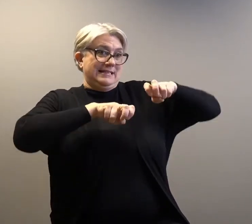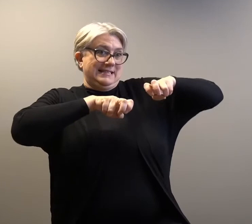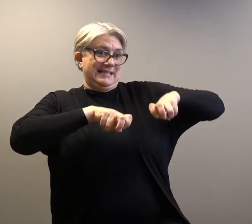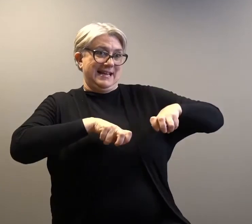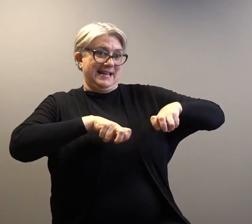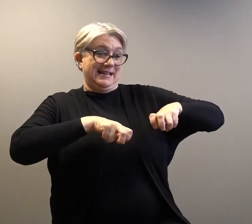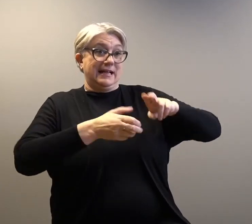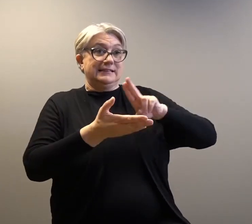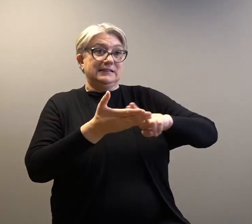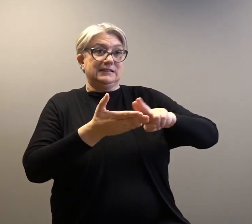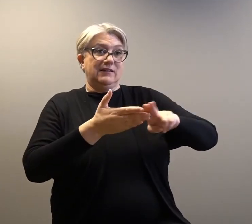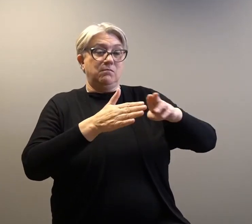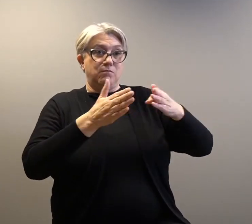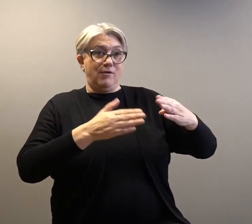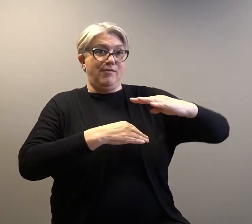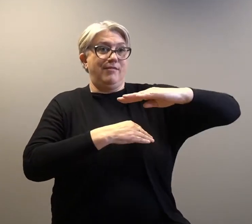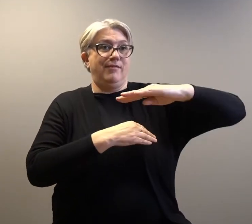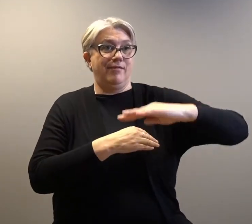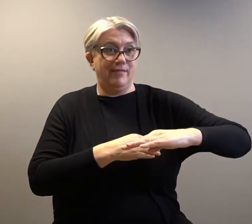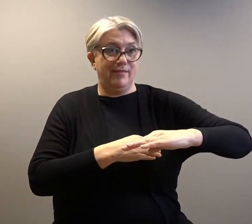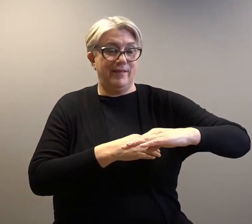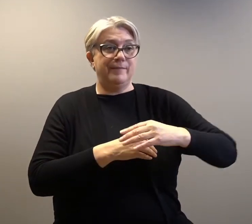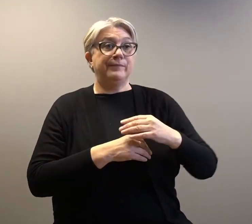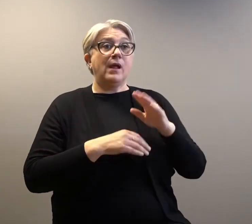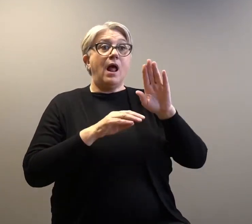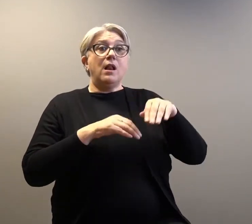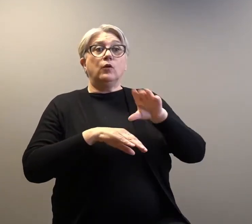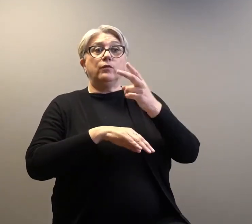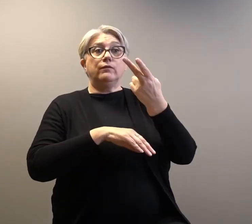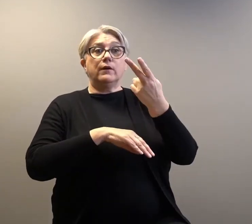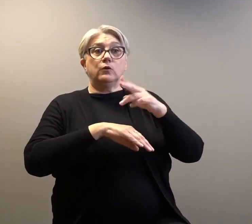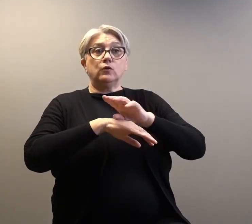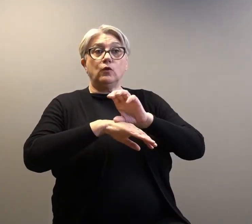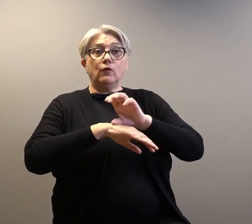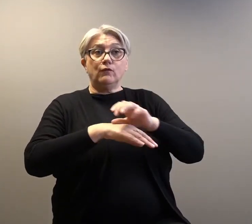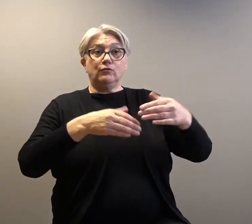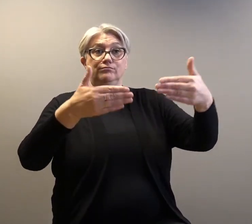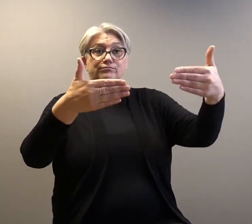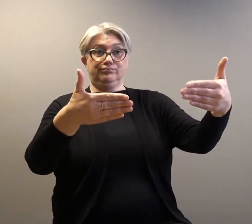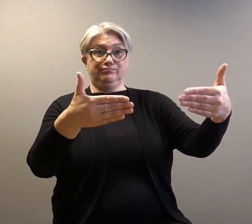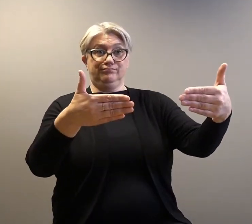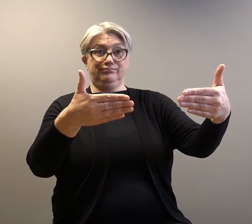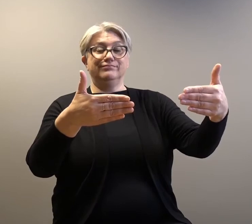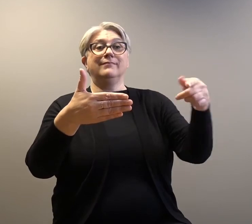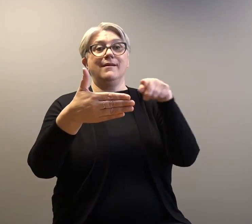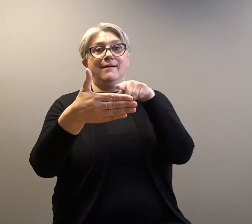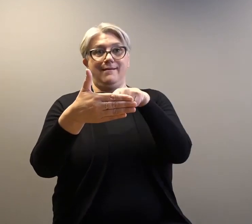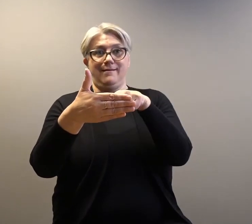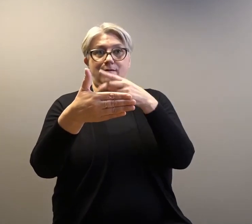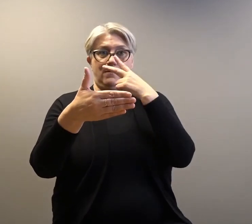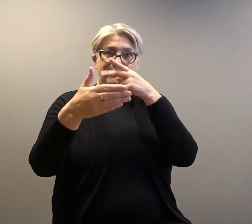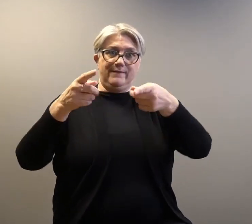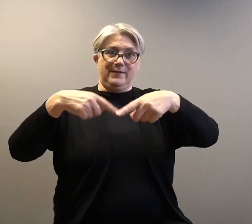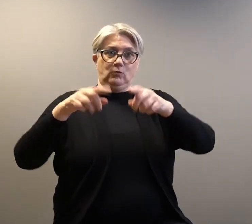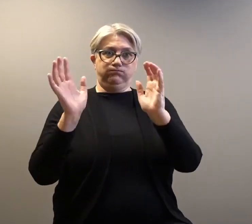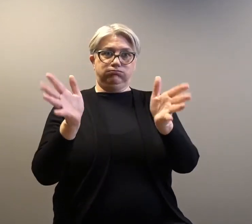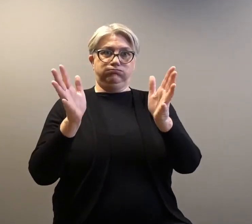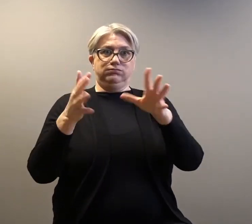Við sátum hlið við hlið við skrifborðið hennar. Á borðinu voru tvær tölvur. Ein þar sem við gátum horft